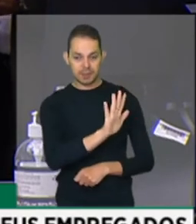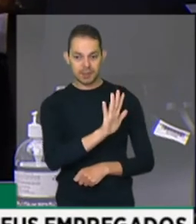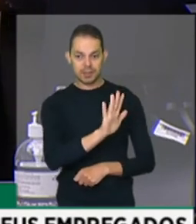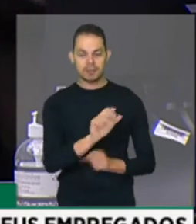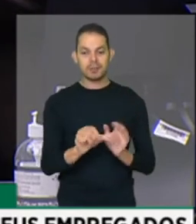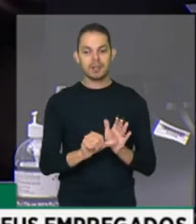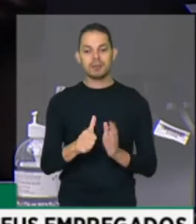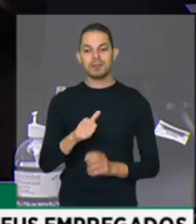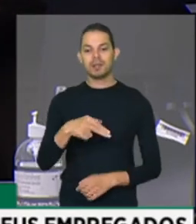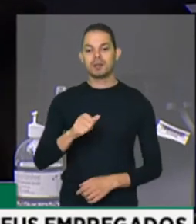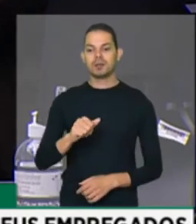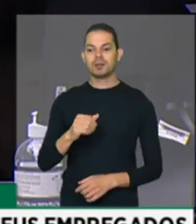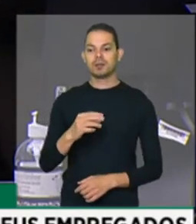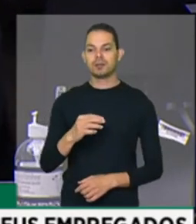PASSO R PARA A DEPUTADA NATÁ LIA. [PRESIDENTE]: SÓ UM